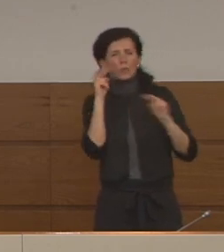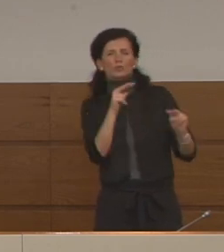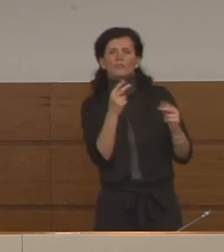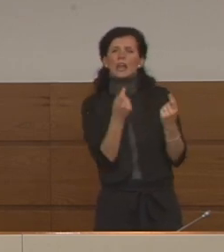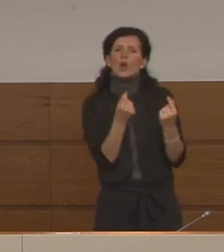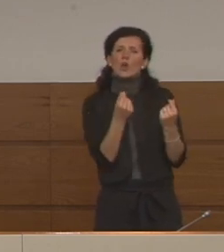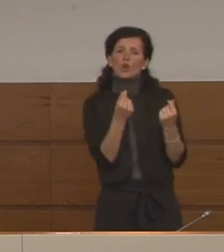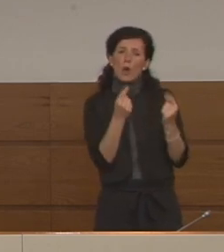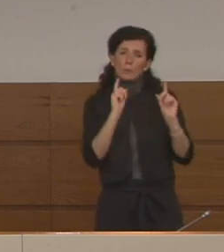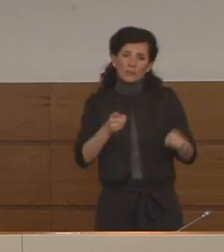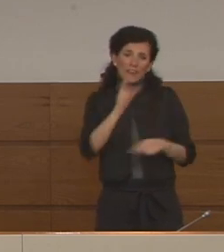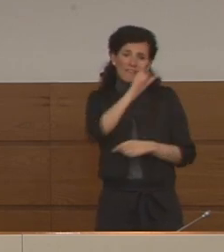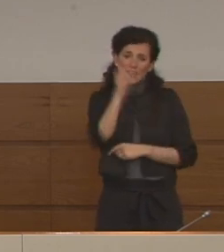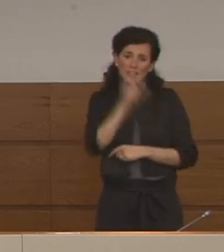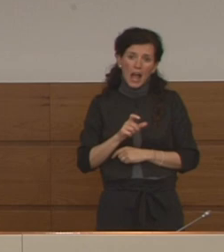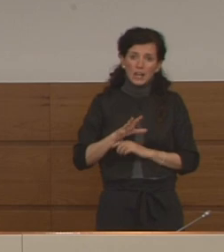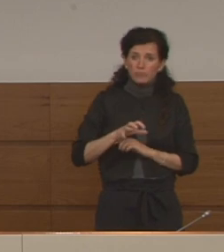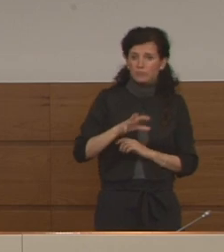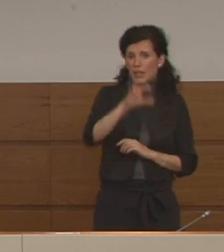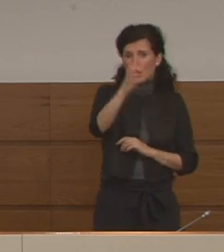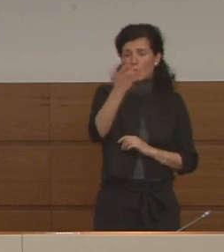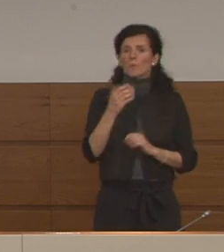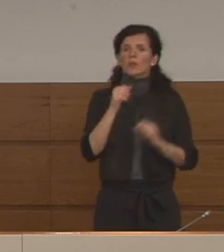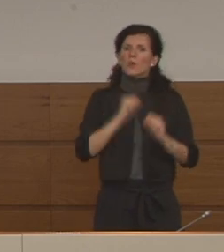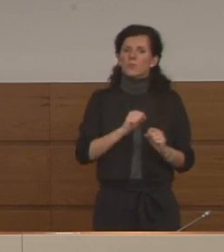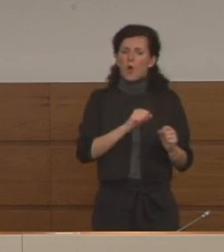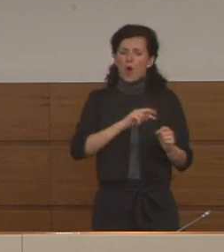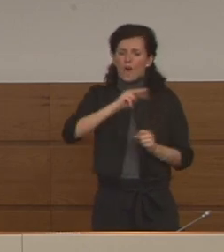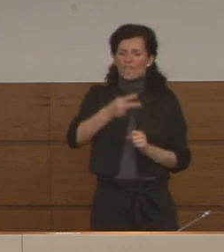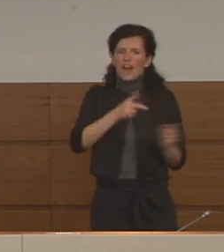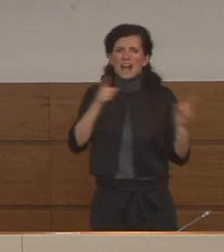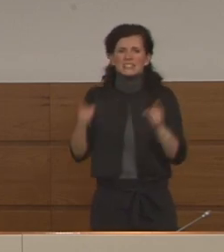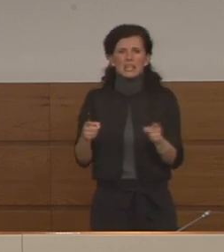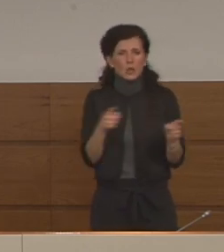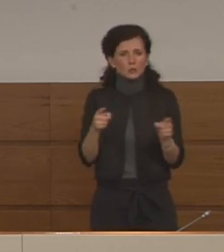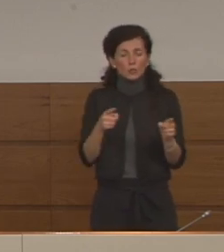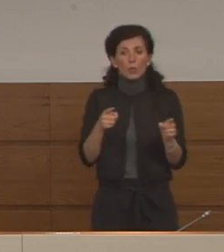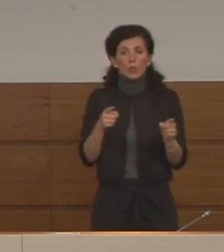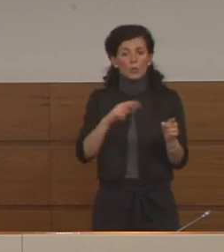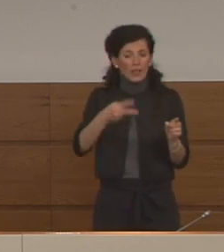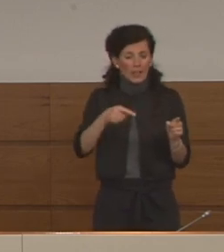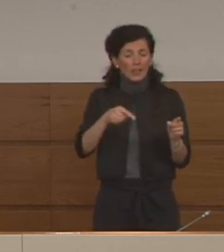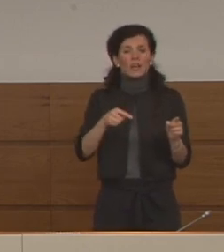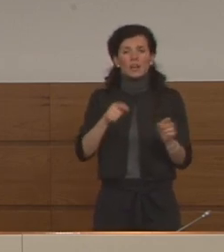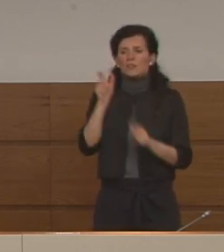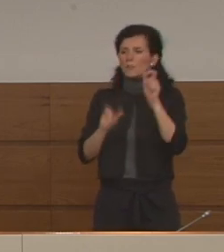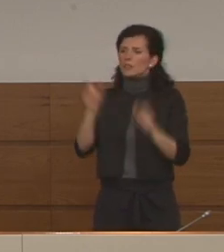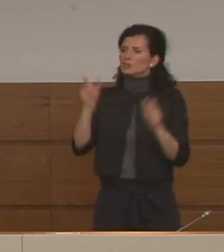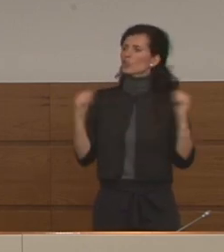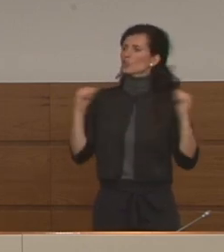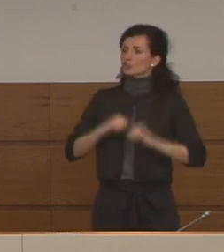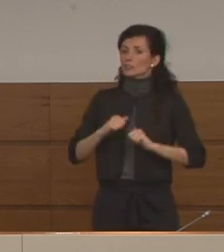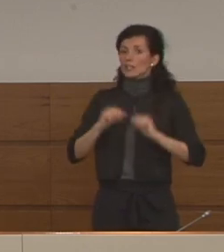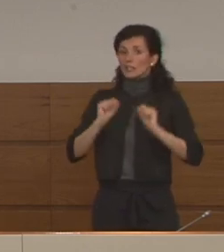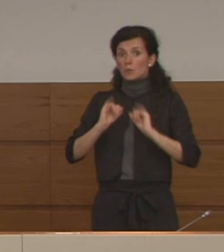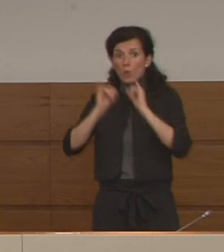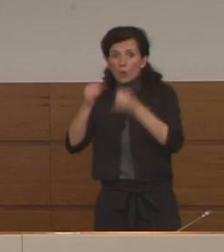parte la fase 2 potrebbe anche prevedere una nuova libera circolazione dei cittadini, controllata. Cosa è uscito fuori? Chi c'era? C'era anche Colao?